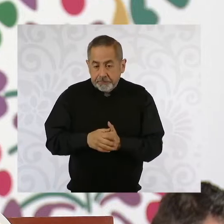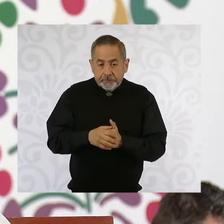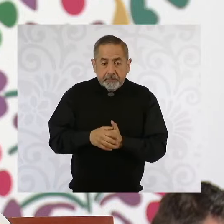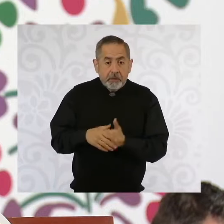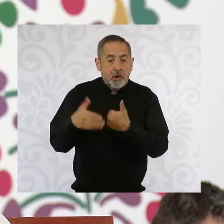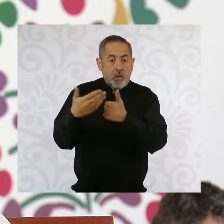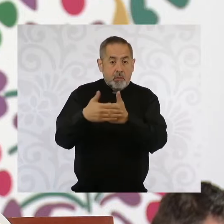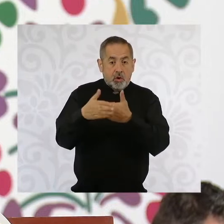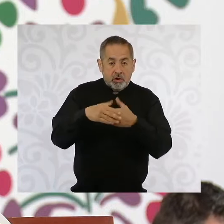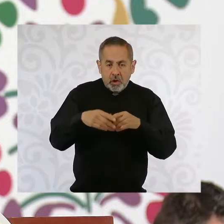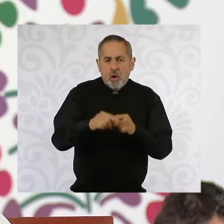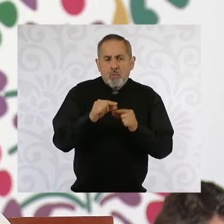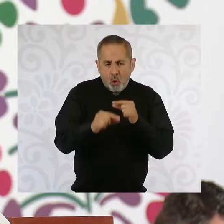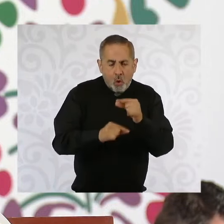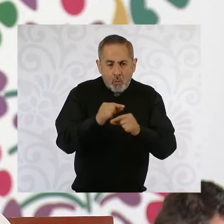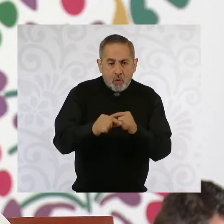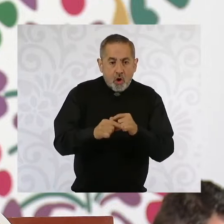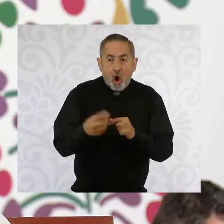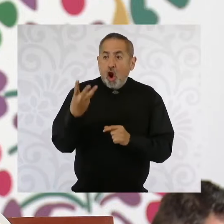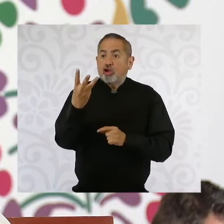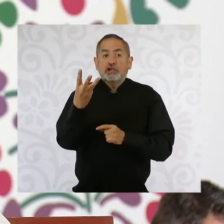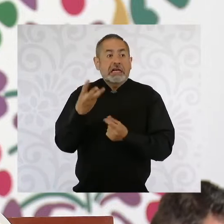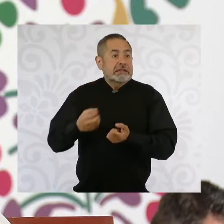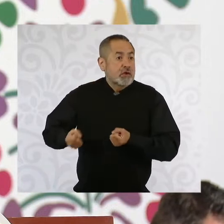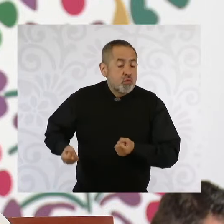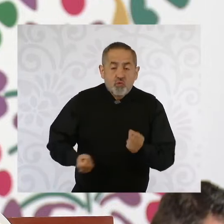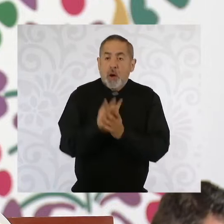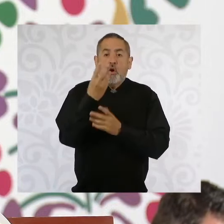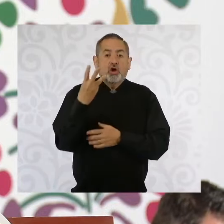de manera paulatina es decir no van a salir los tres juntos va a salir primero uno luego